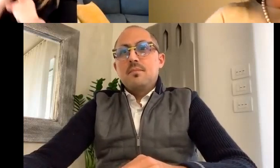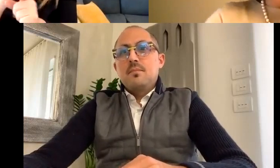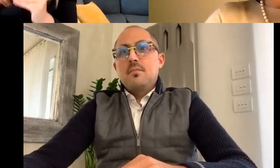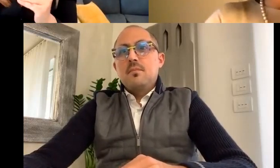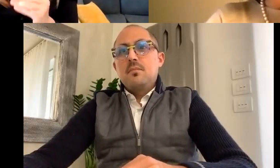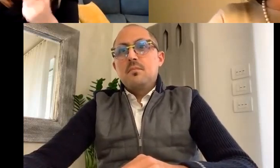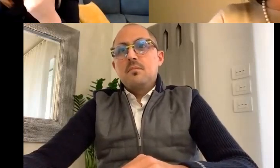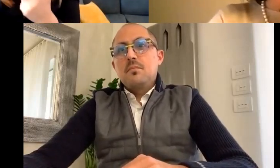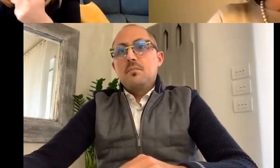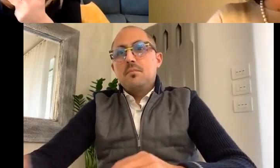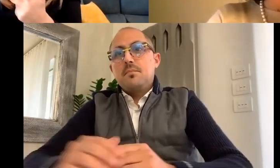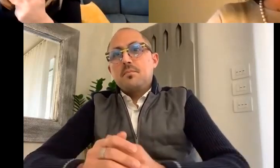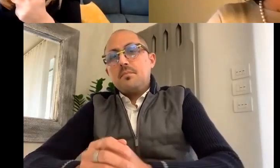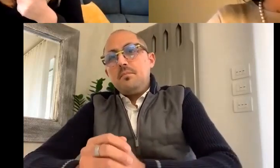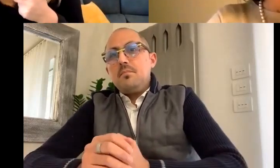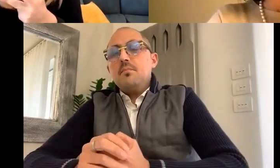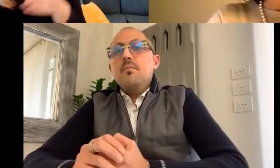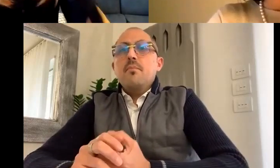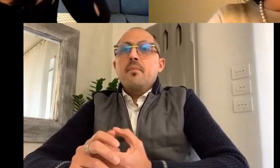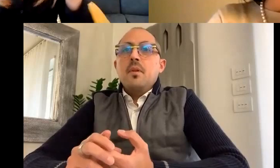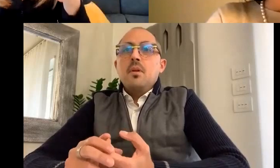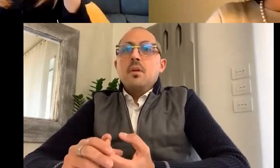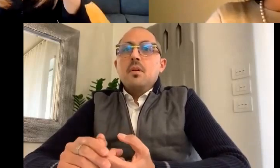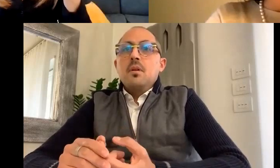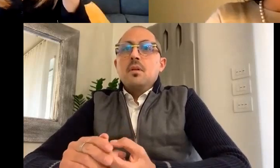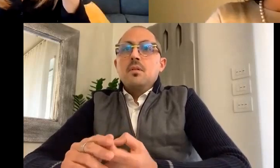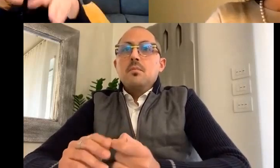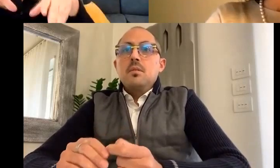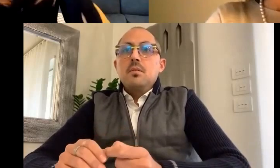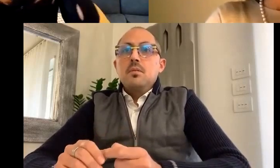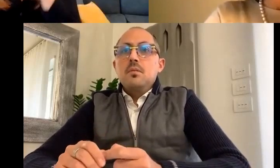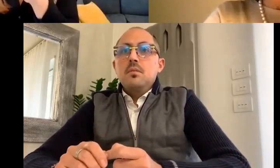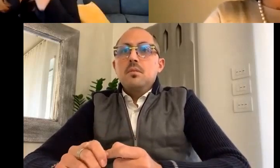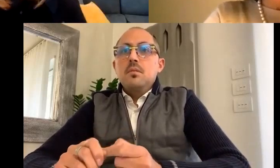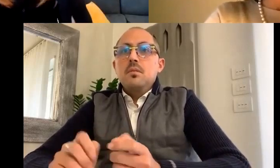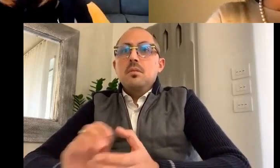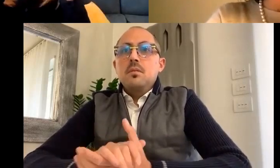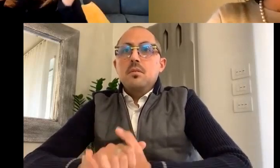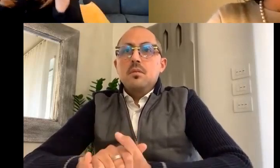il Dipartimento della protezione civile stiamo monitorando come le persone con varie disabilità